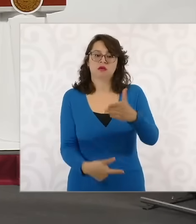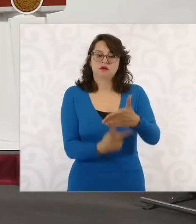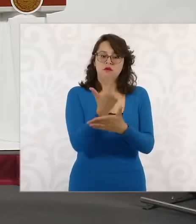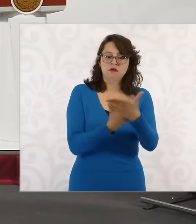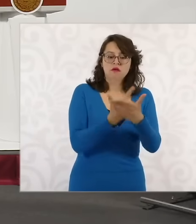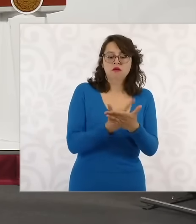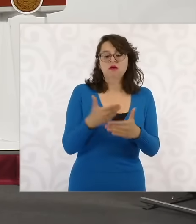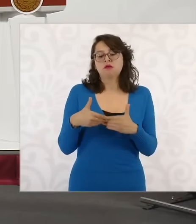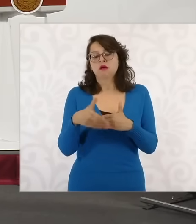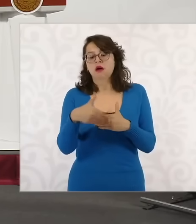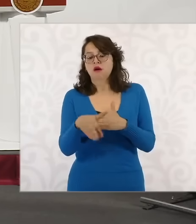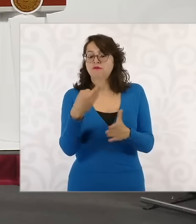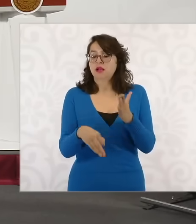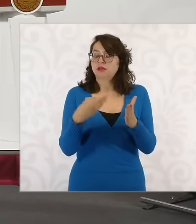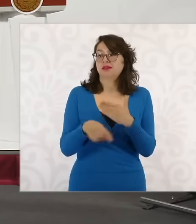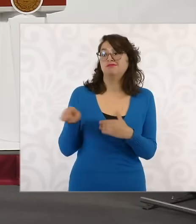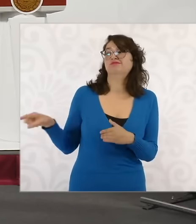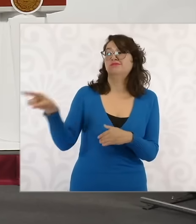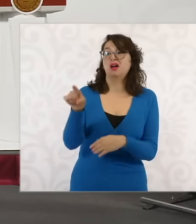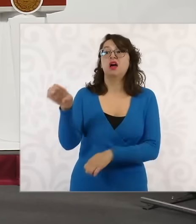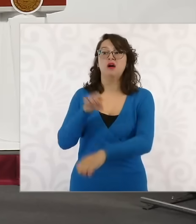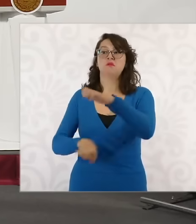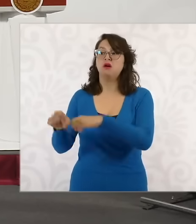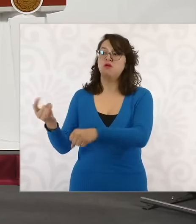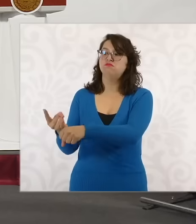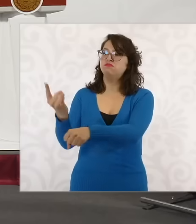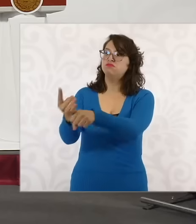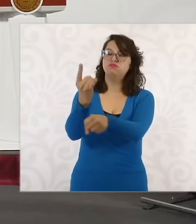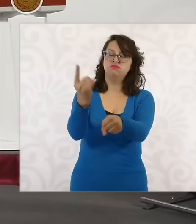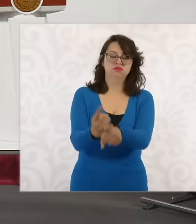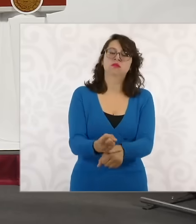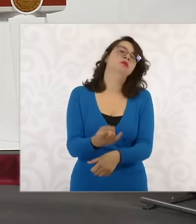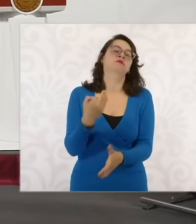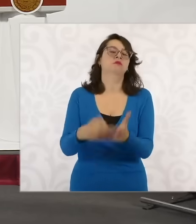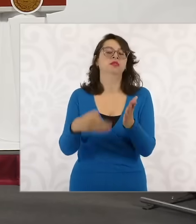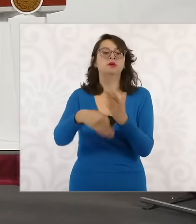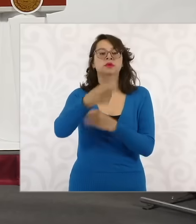para que los proveedores cumplan para llegar ahora sí al 100% abasto en todo el sector. Siguiente.